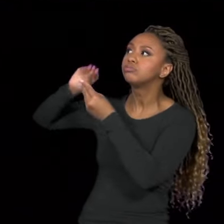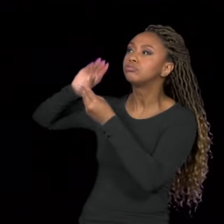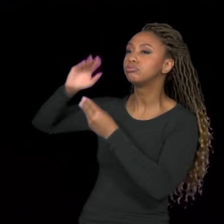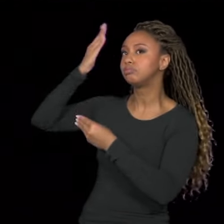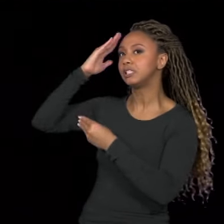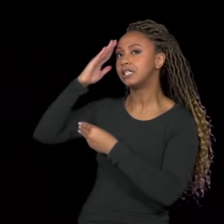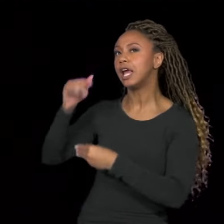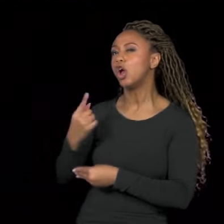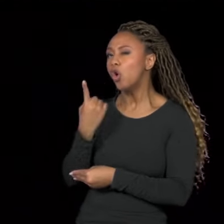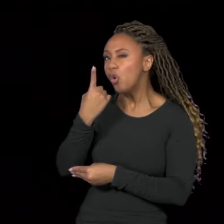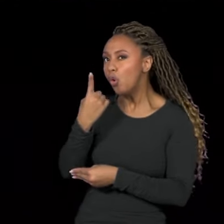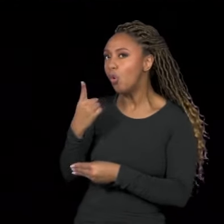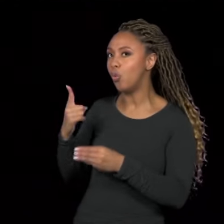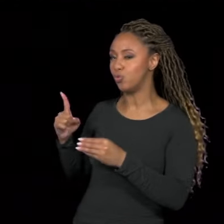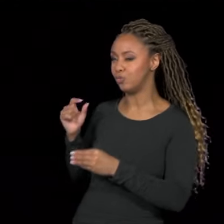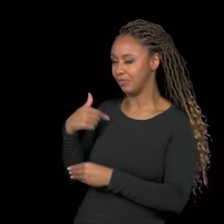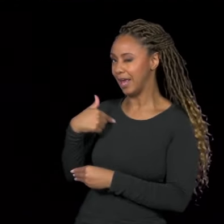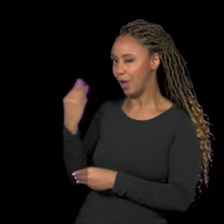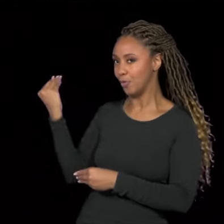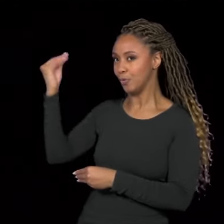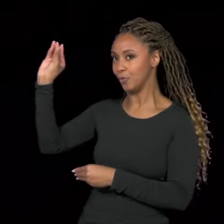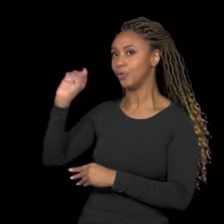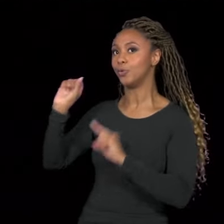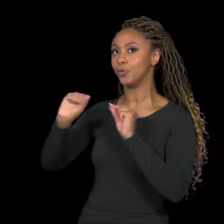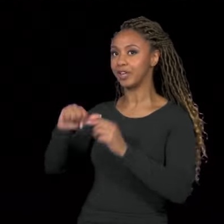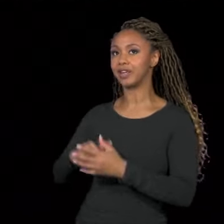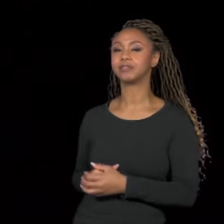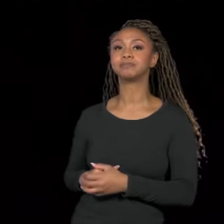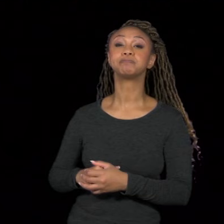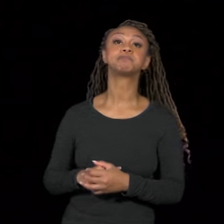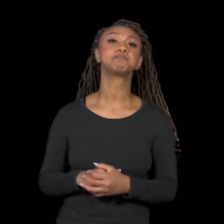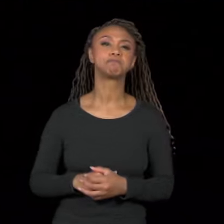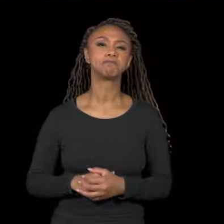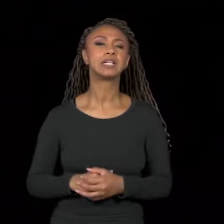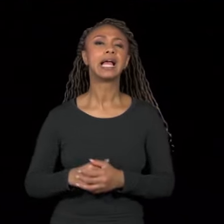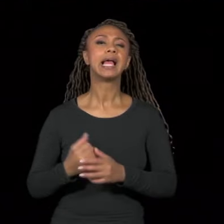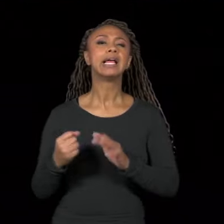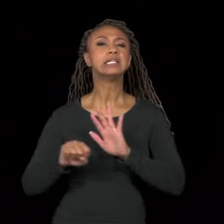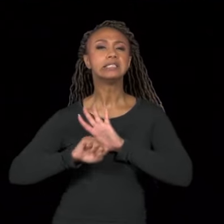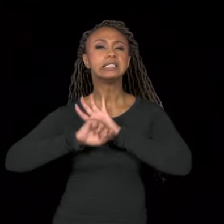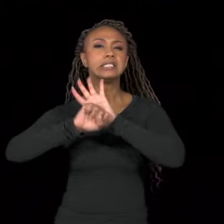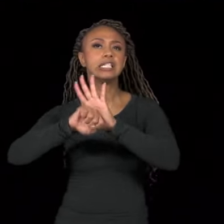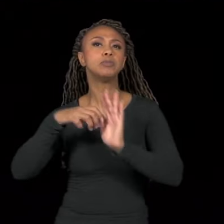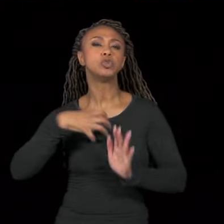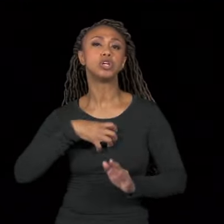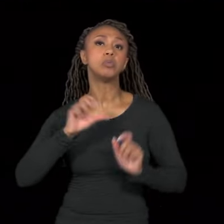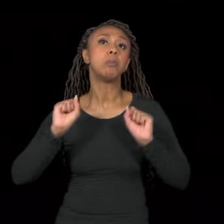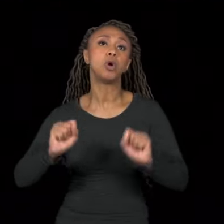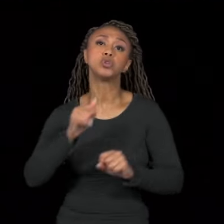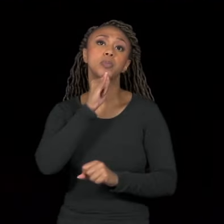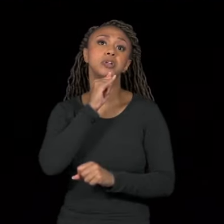MOSTRAR PARA VOCÊS, QUE É O SEGUINTE: ESSE TIPO DE NOTAÇÃO PERMITE, POR EXEMPLO, QUE EU COLOQUE NÚMERO 4 AQUI. OLHA QUE INTERESSANTE. EU POSSO